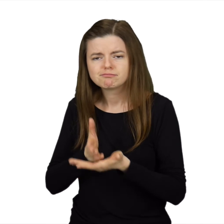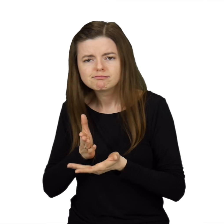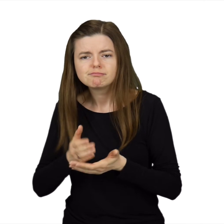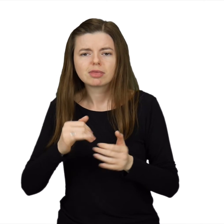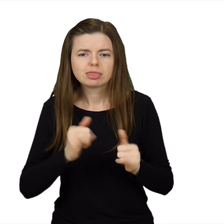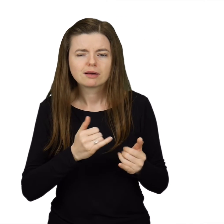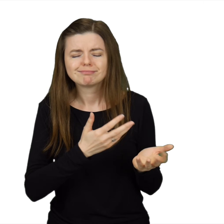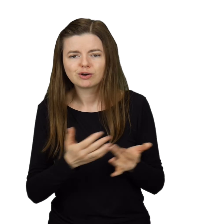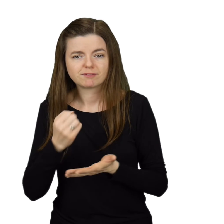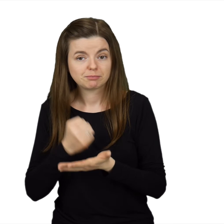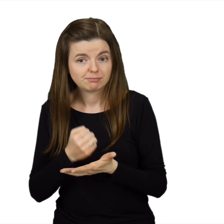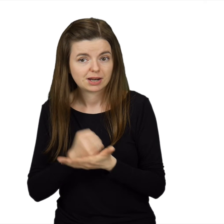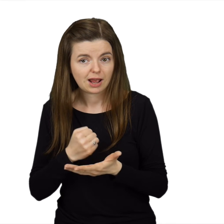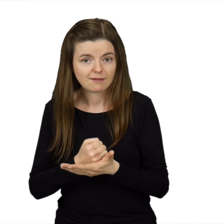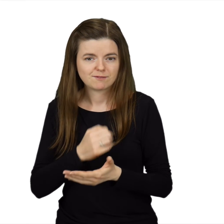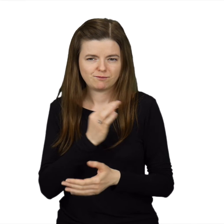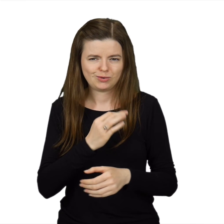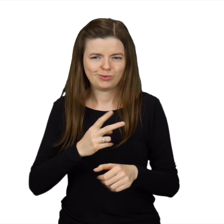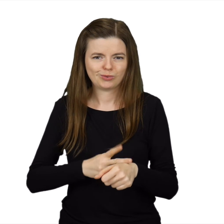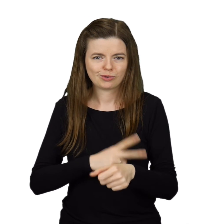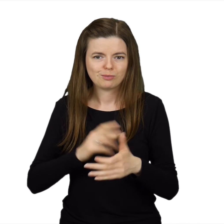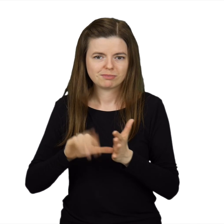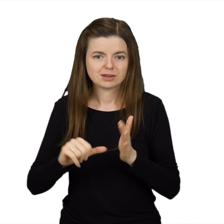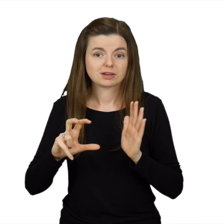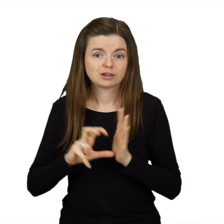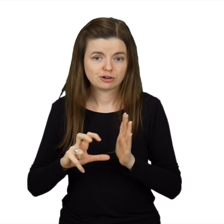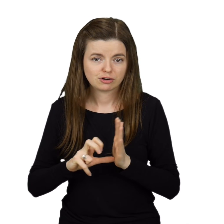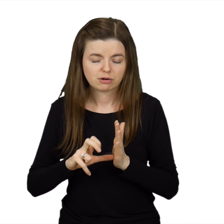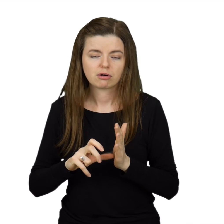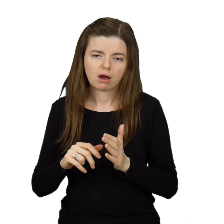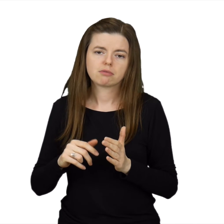w dostępie do usług świadczonych przez Urząd Miejski w Giżycku,